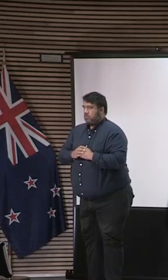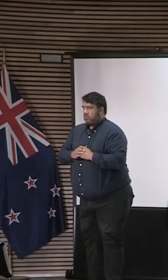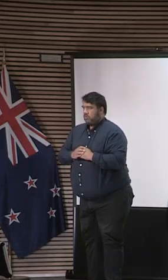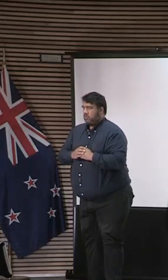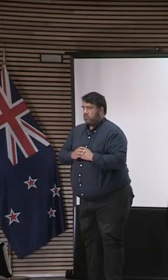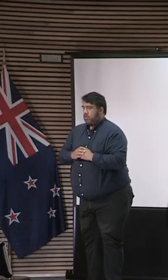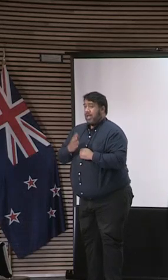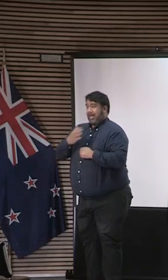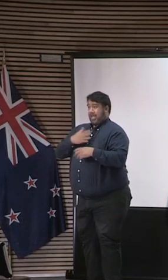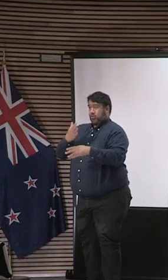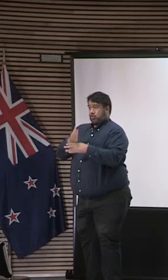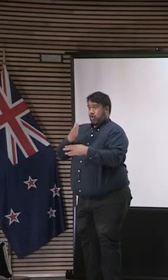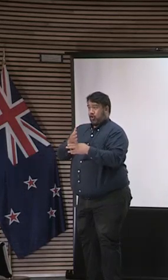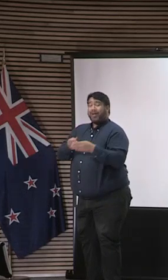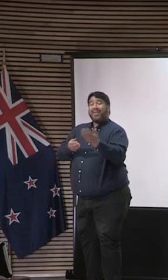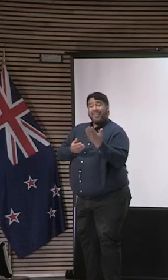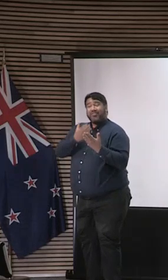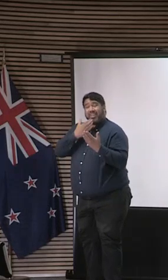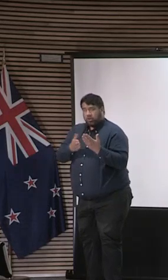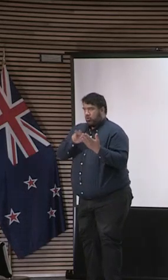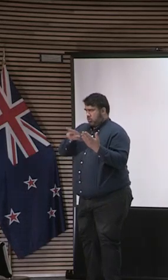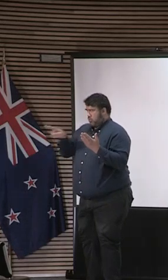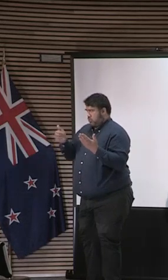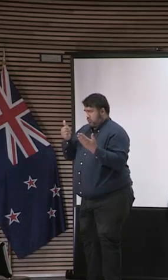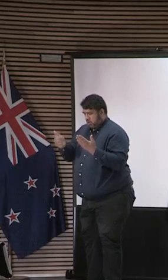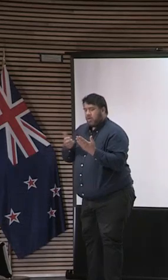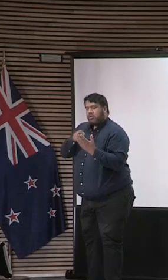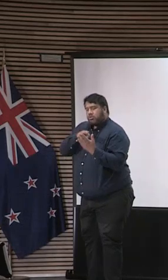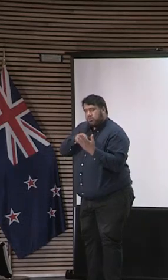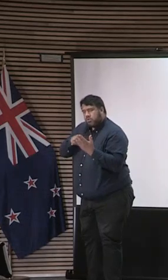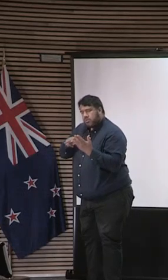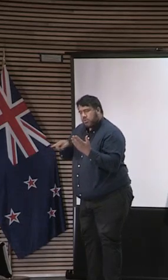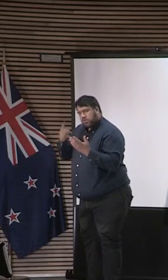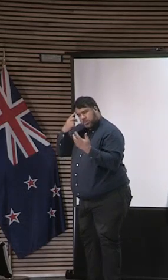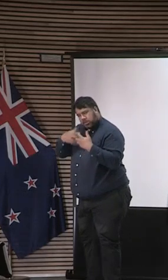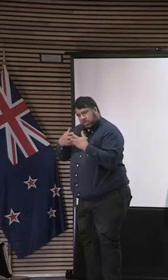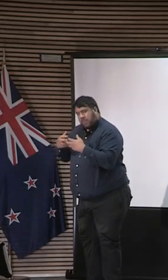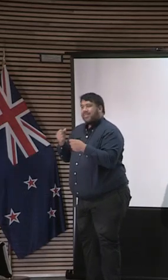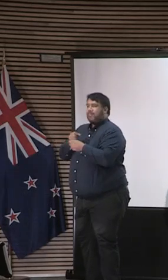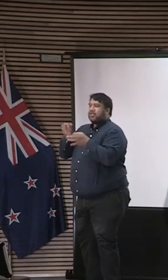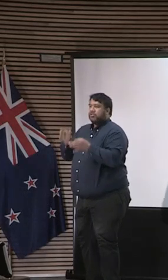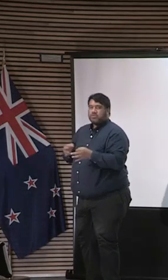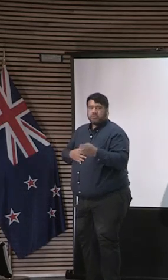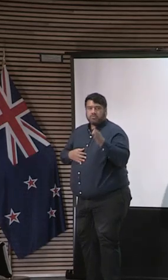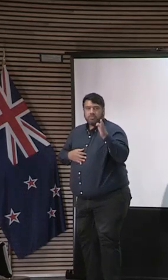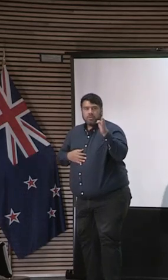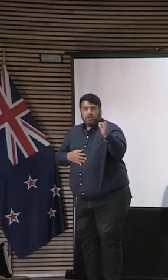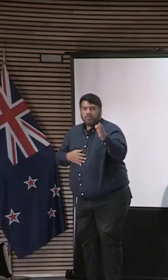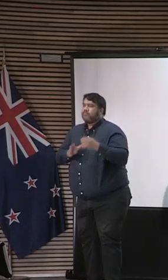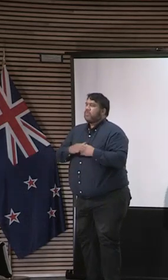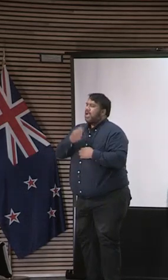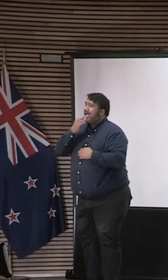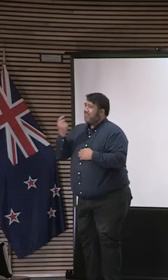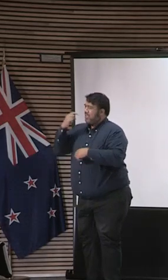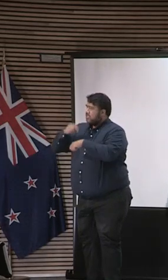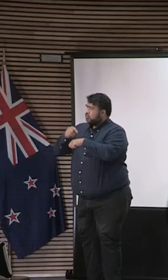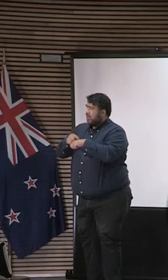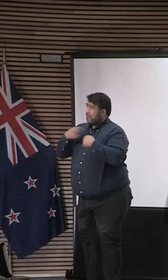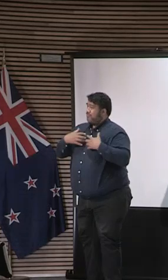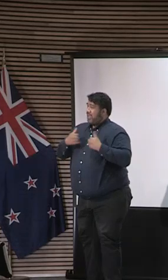tonu te tuku ki a maatau ki te